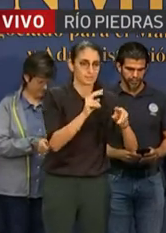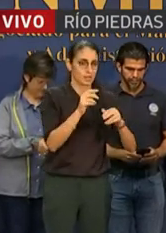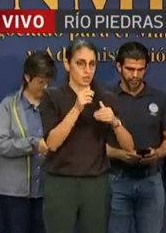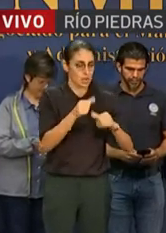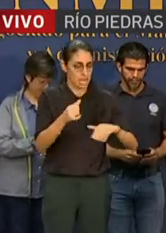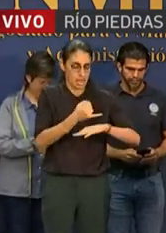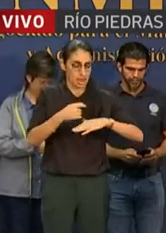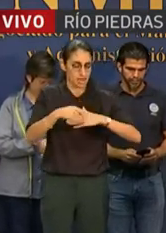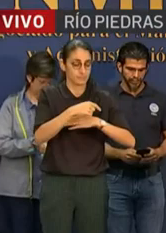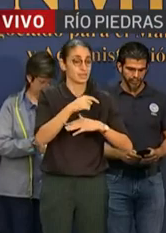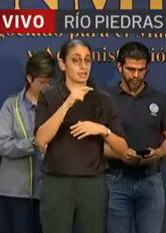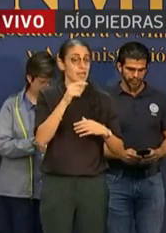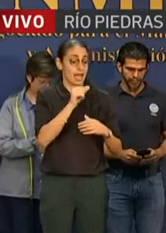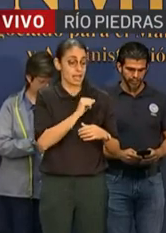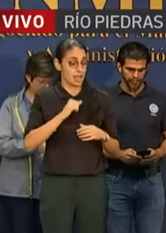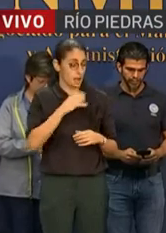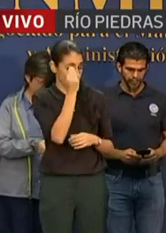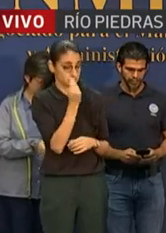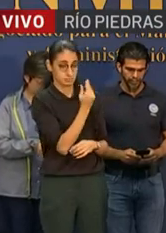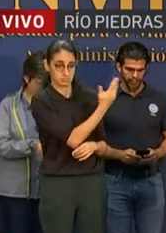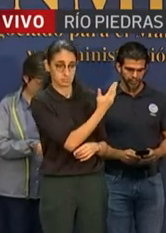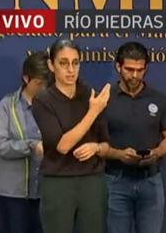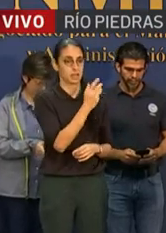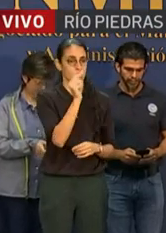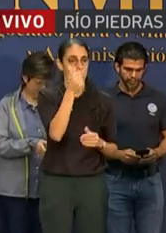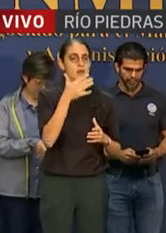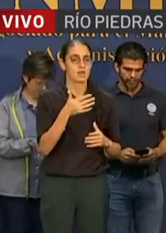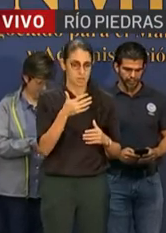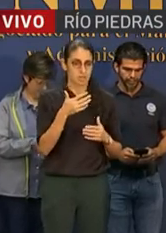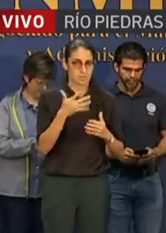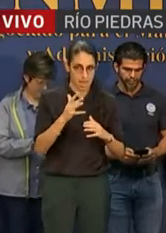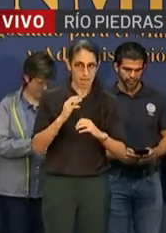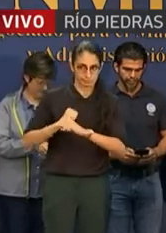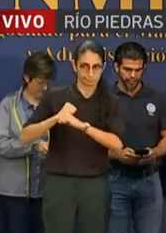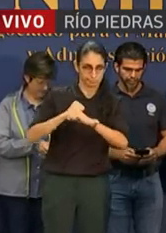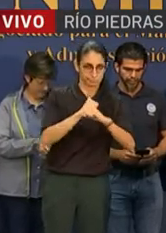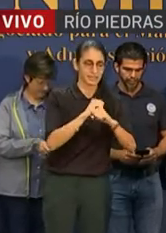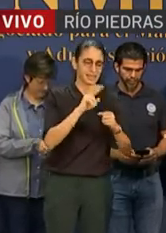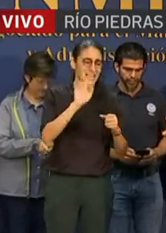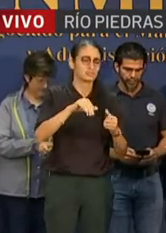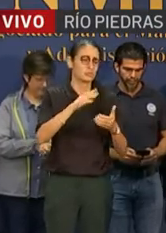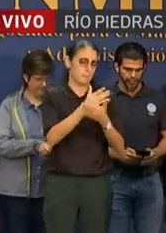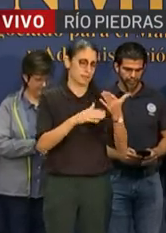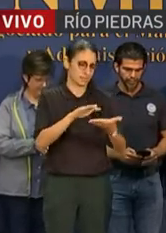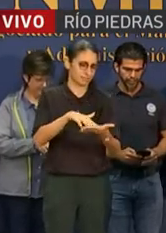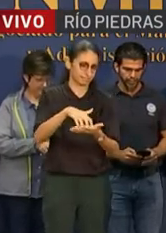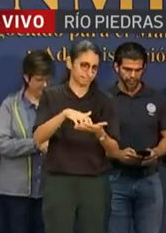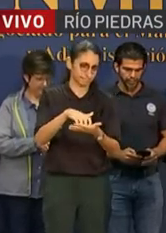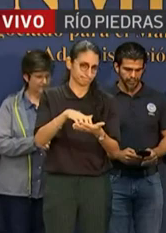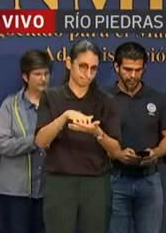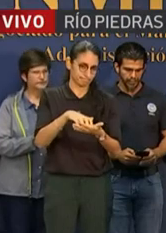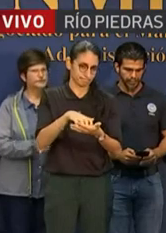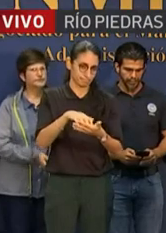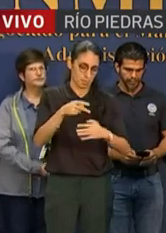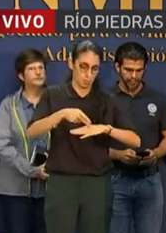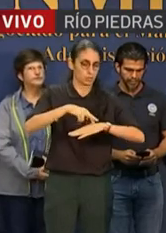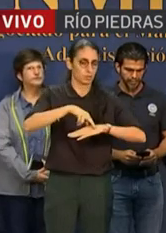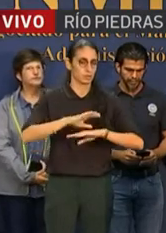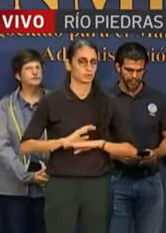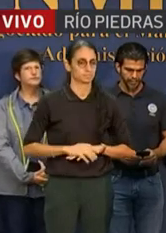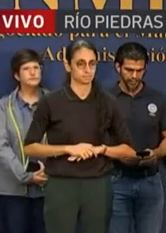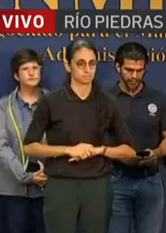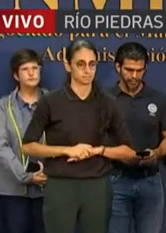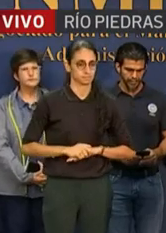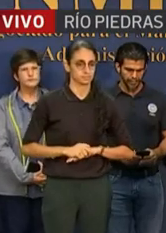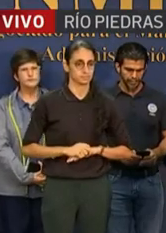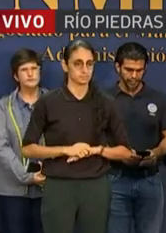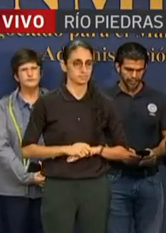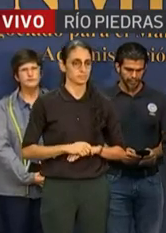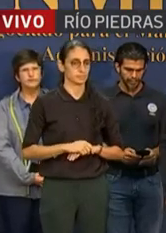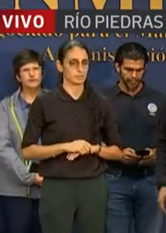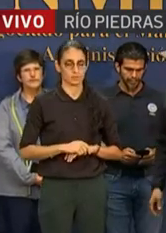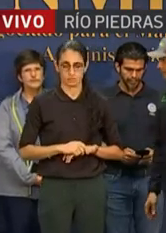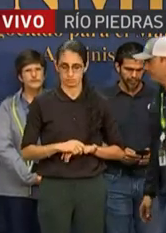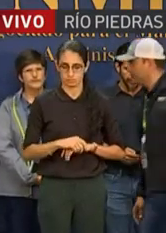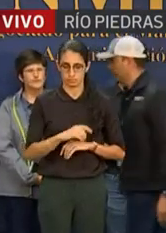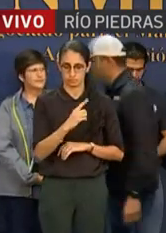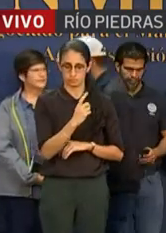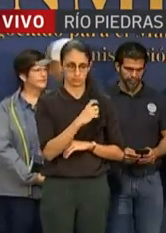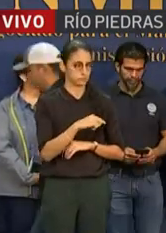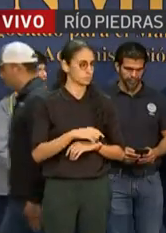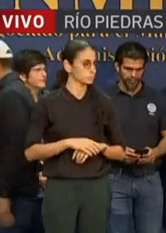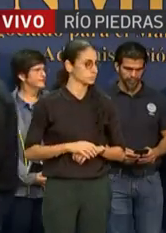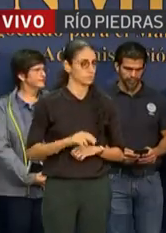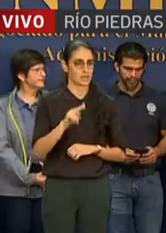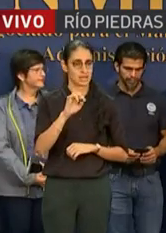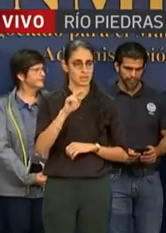IBA A PROVOCAR QUE CAIGAN